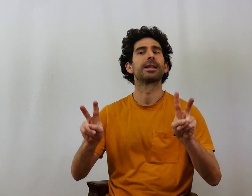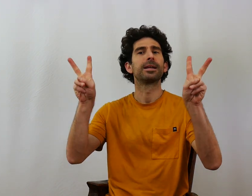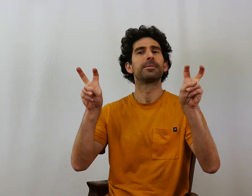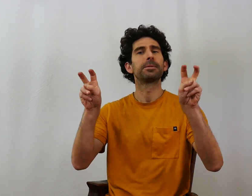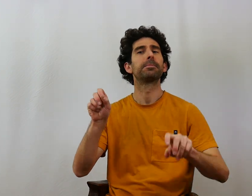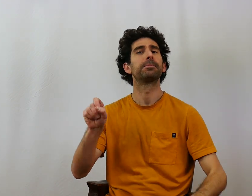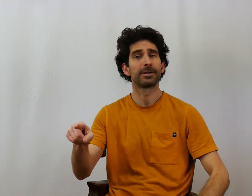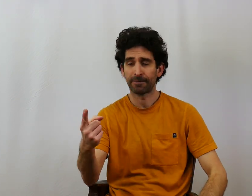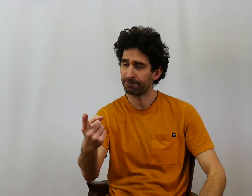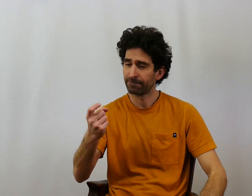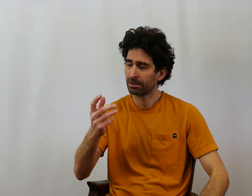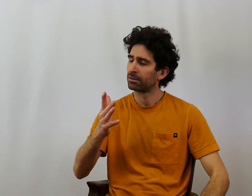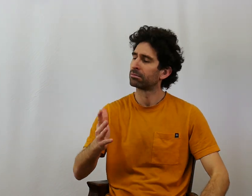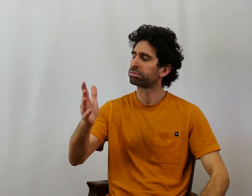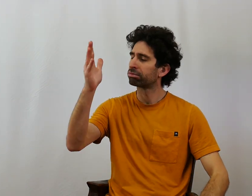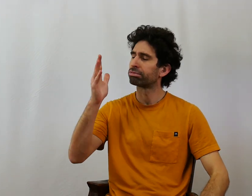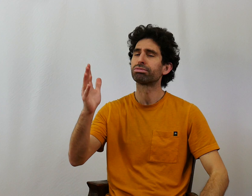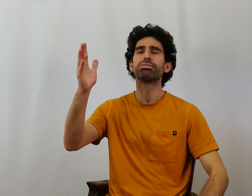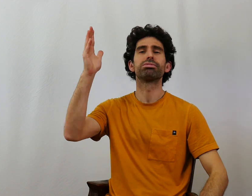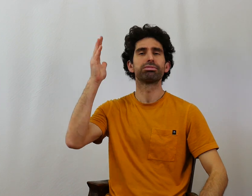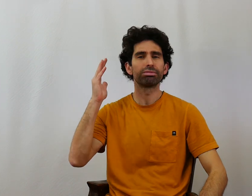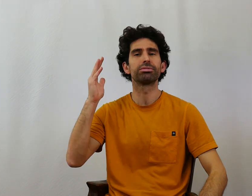Cette expression vient d'autrefois...